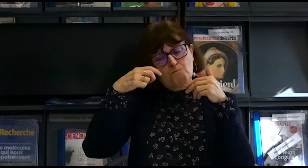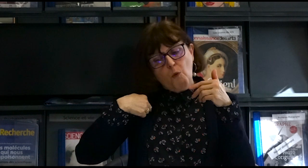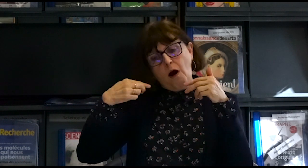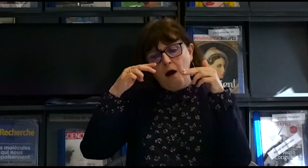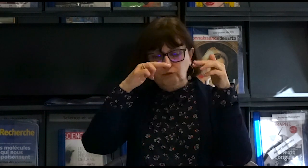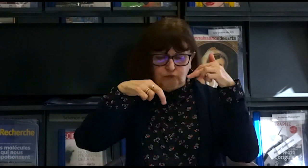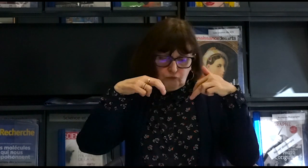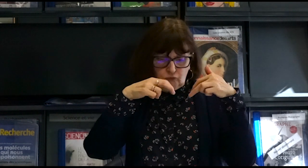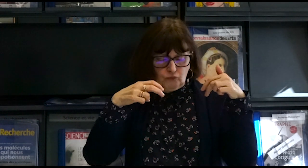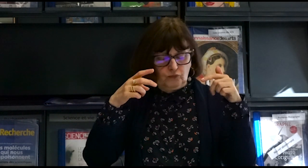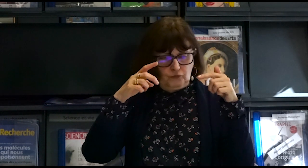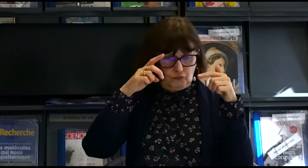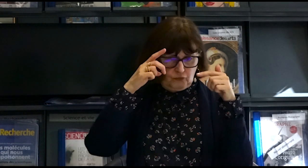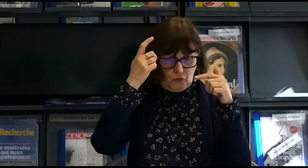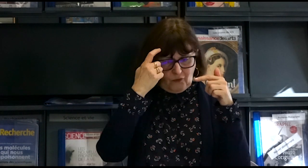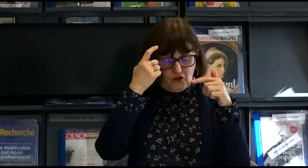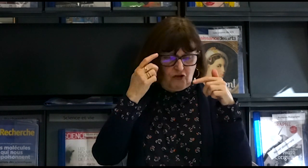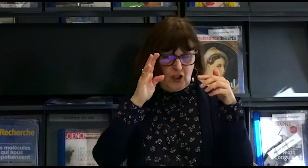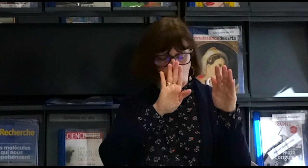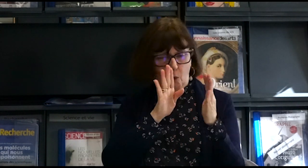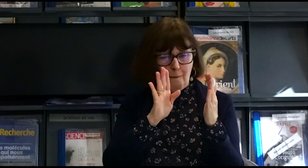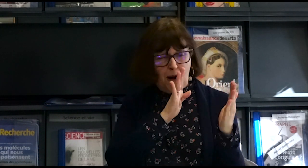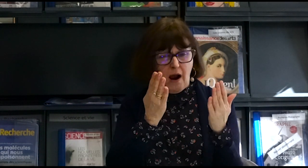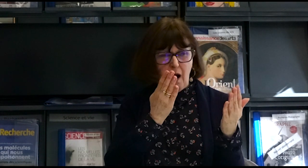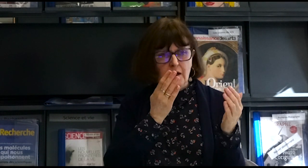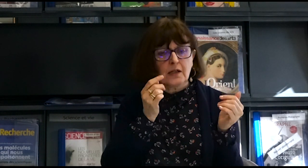J’ai réfléchi, fait des comparaisons.